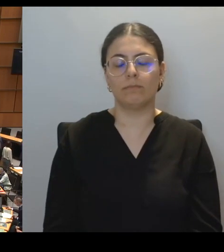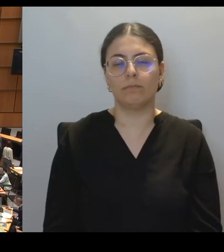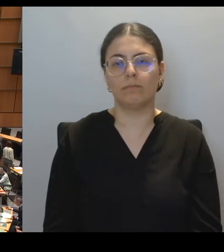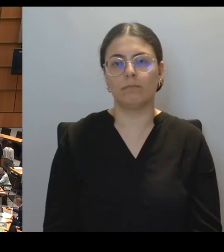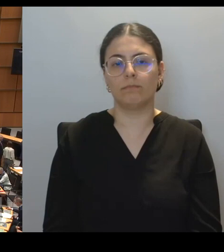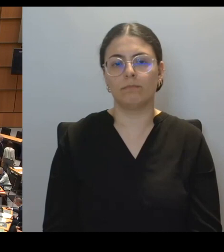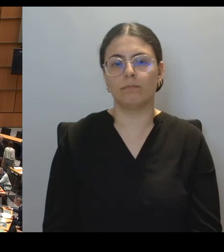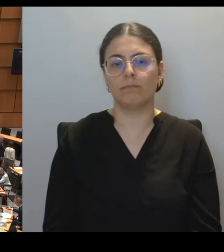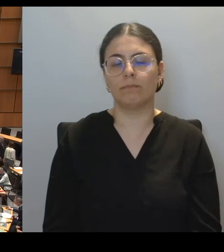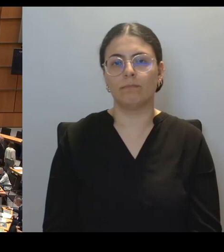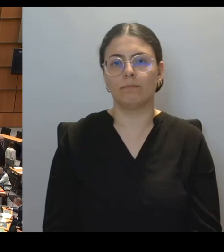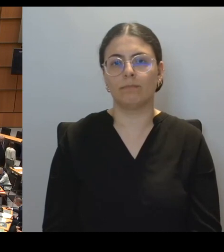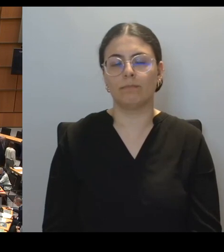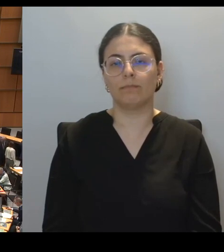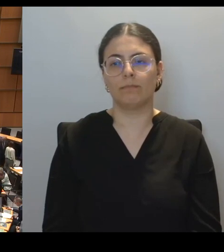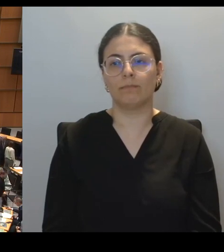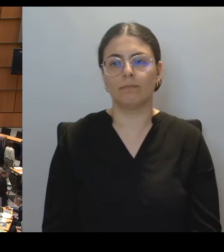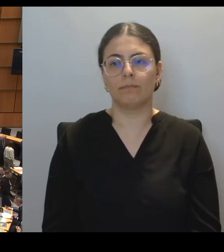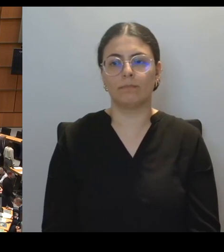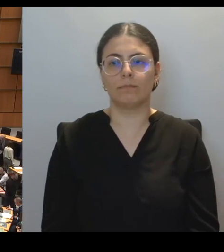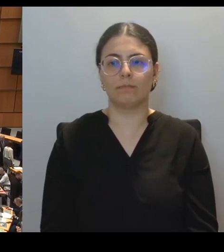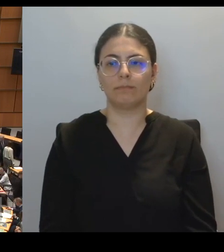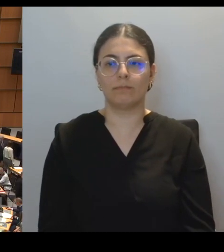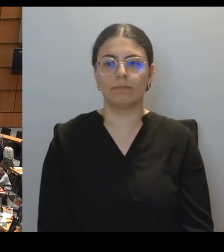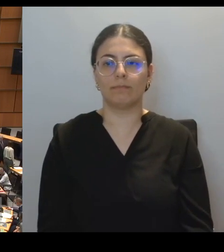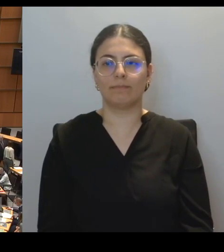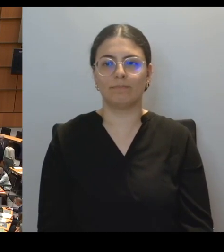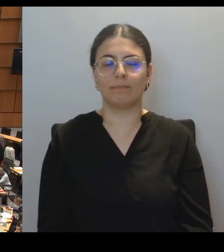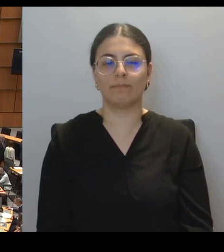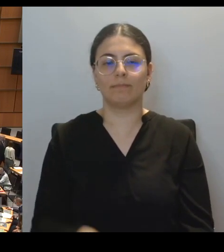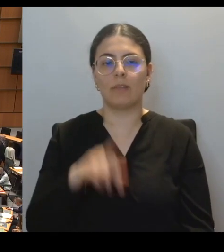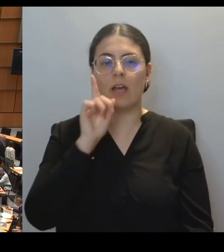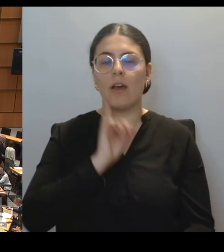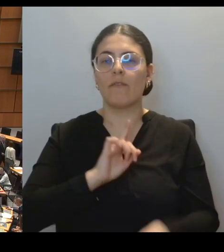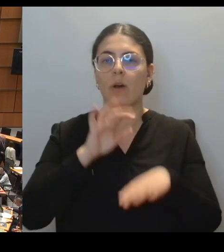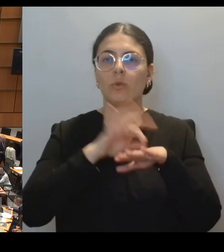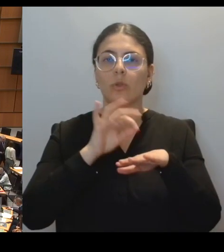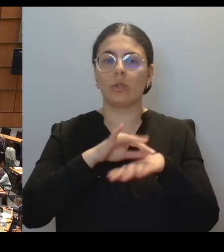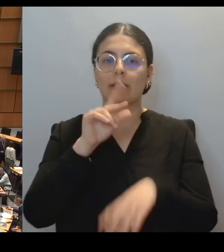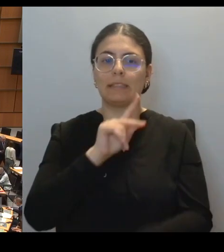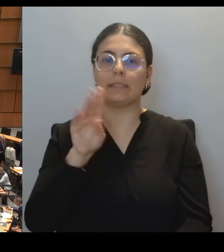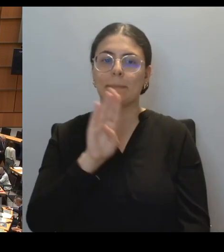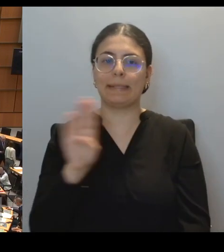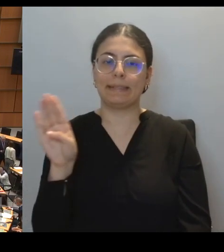Frau Dr. Kristin Brinker. Herr Dr. Hugh Bronson. Herr Antonin Brousek.